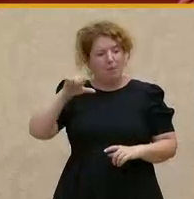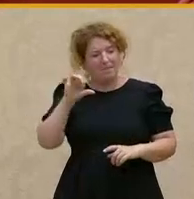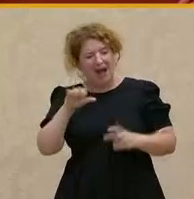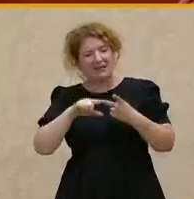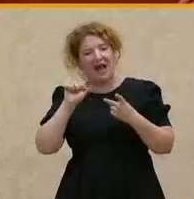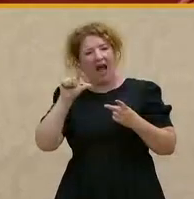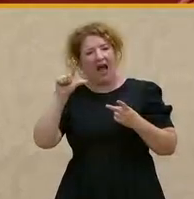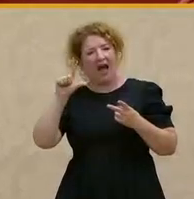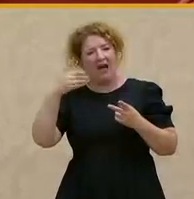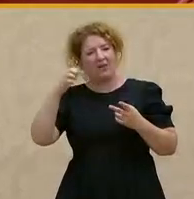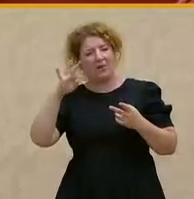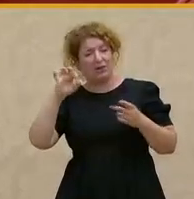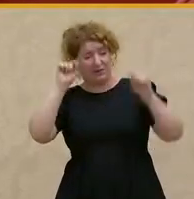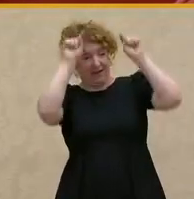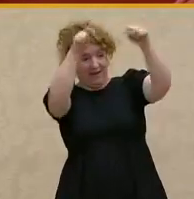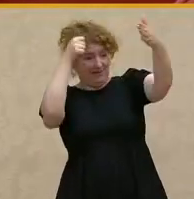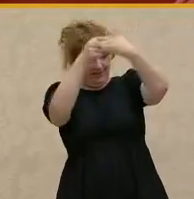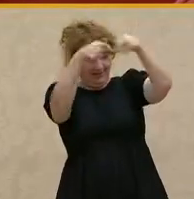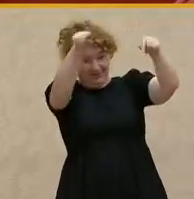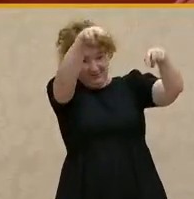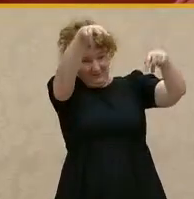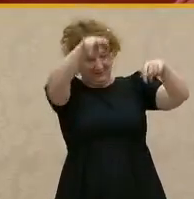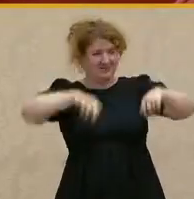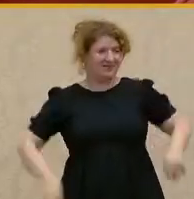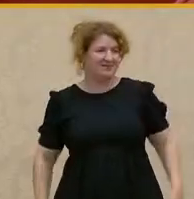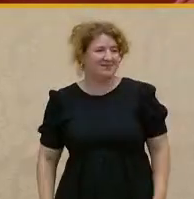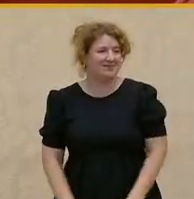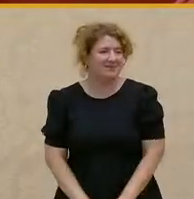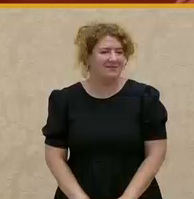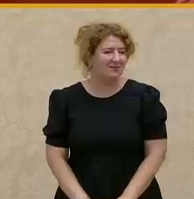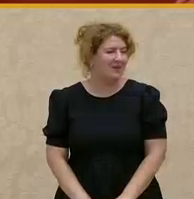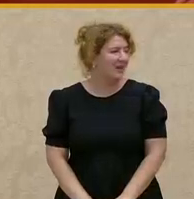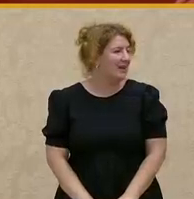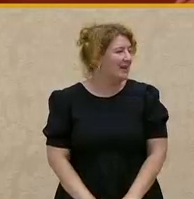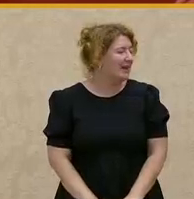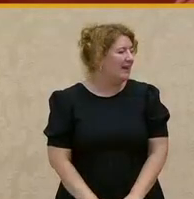que se encuentran al final de la sala o al principio y que son dos personas con sordera